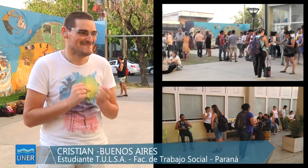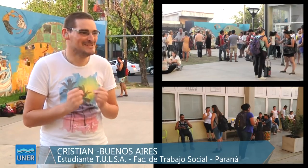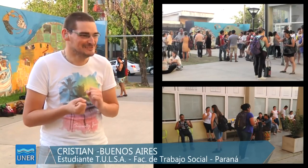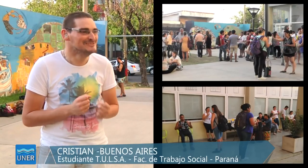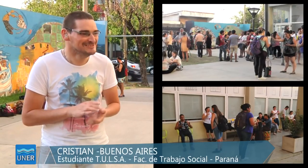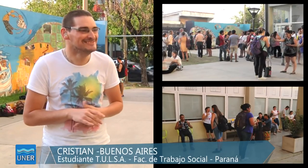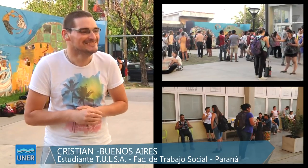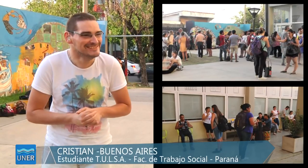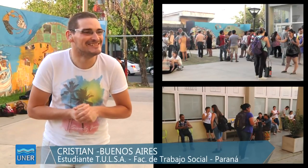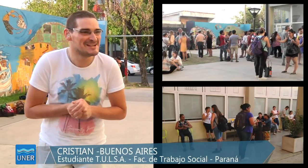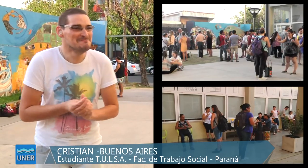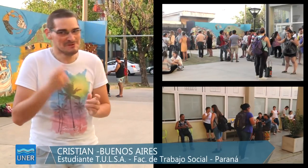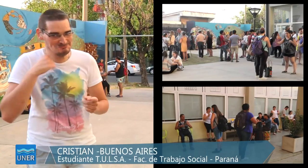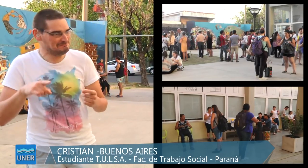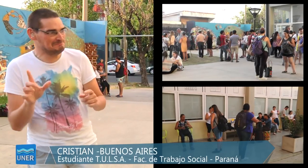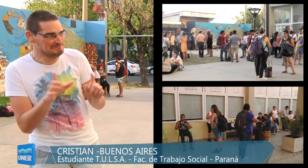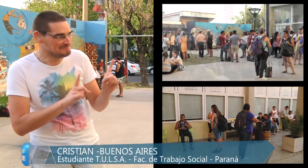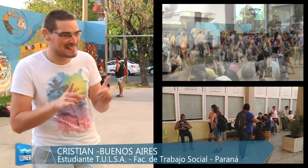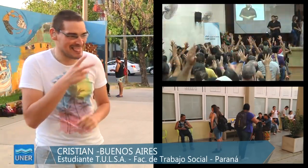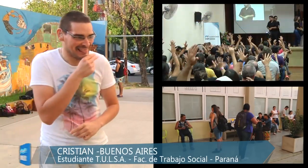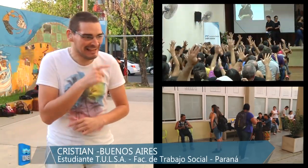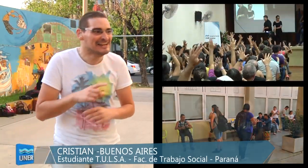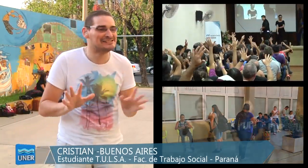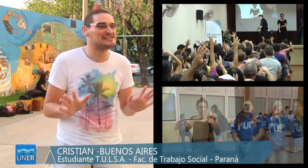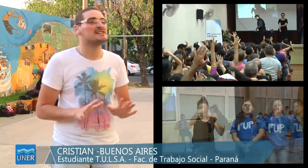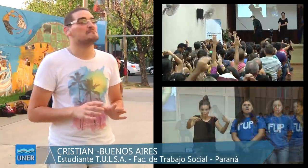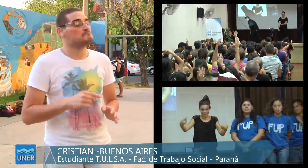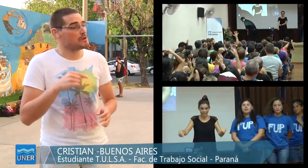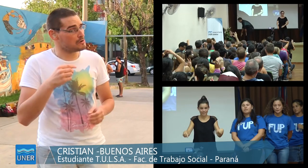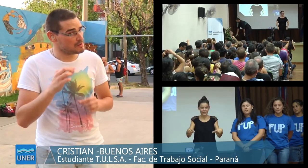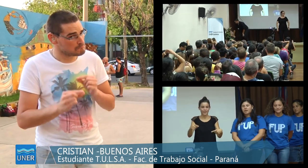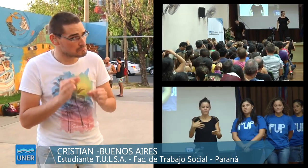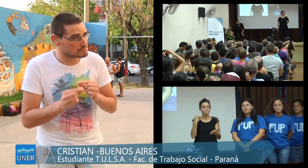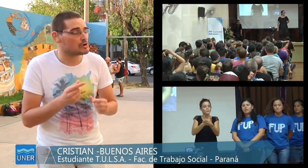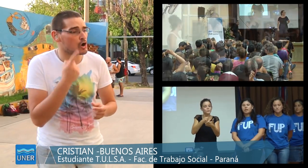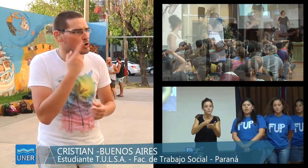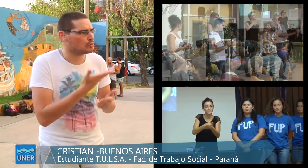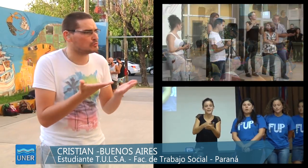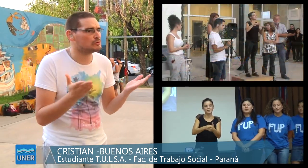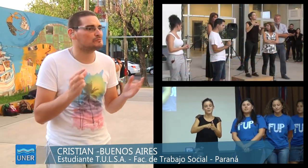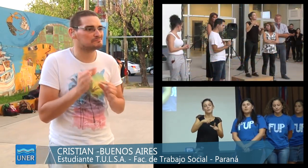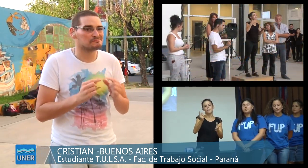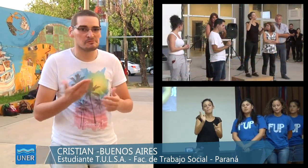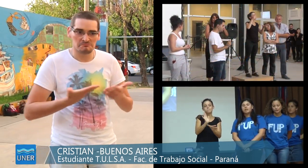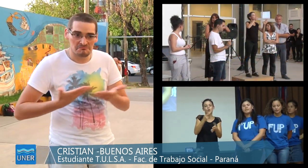Me siento muy nervioso, porque desconozco, no conozco nada pero de a poquito fui conociendo,